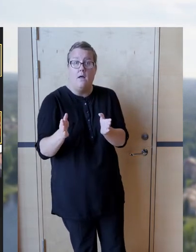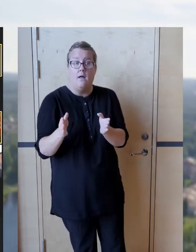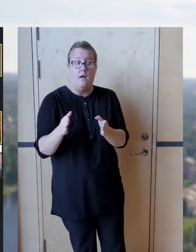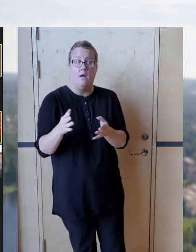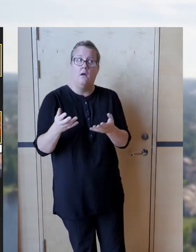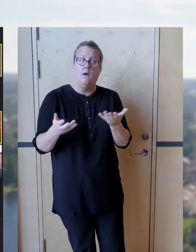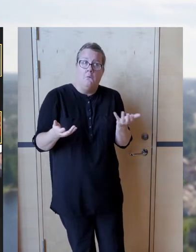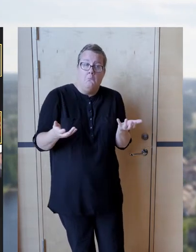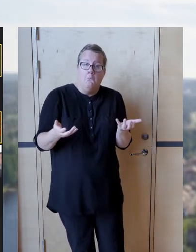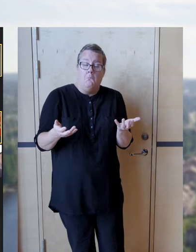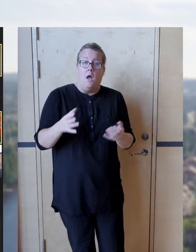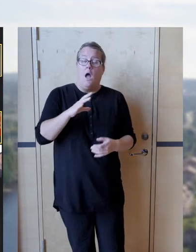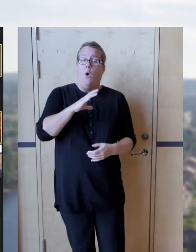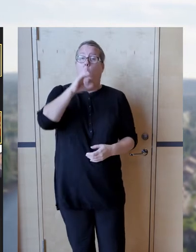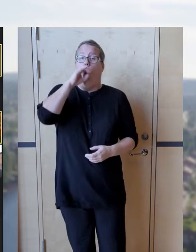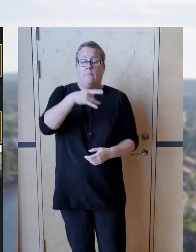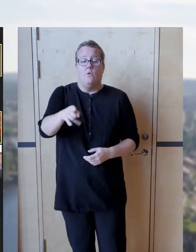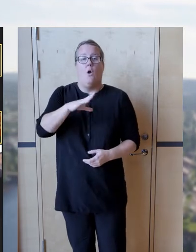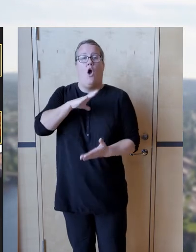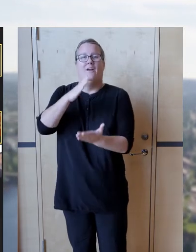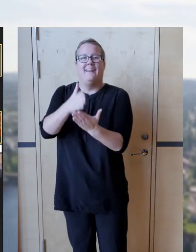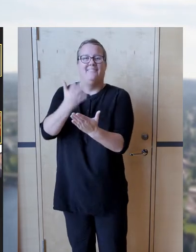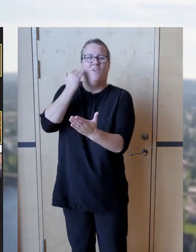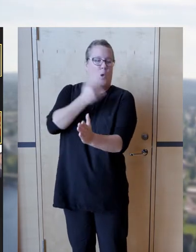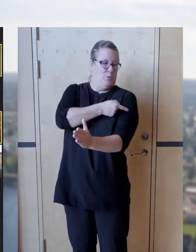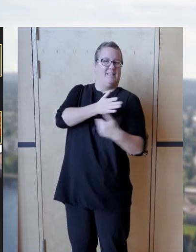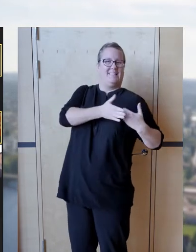Då så borde det vara dyra platser att hålla i dig Så Möter du